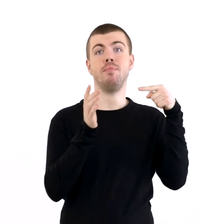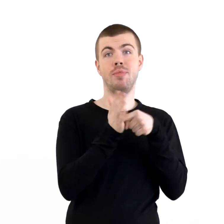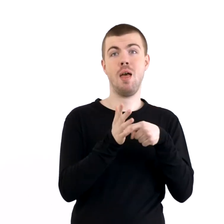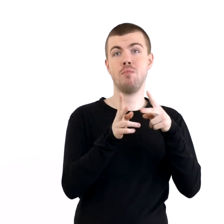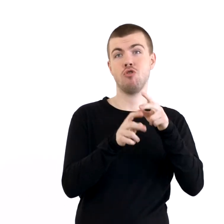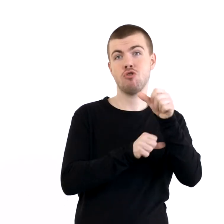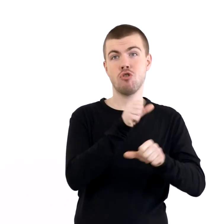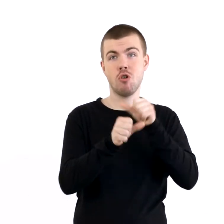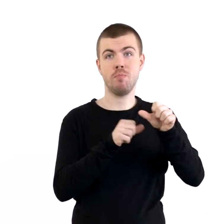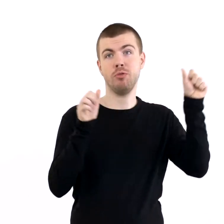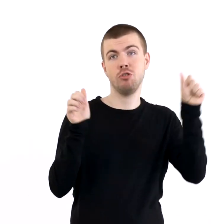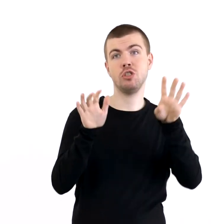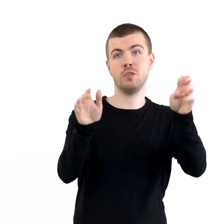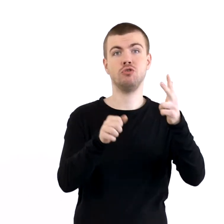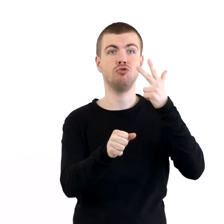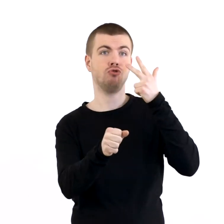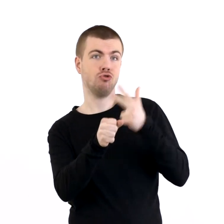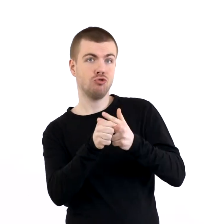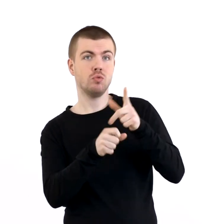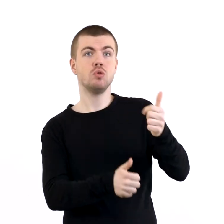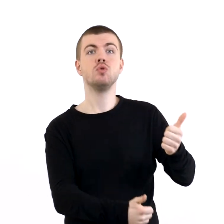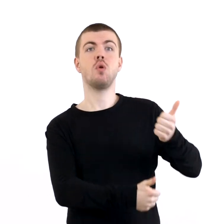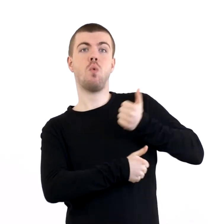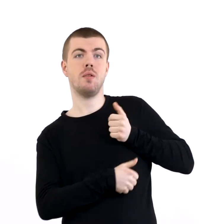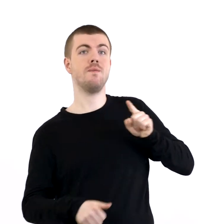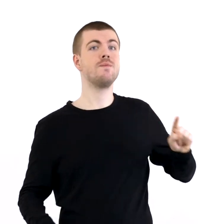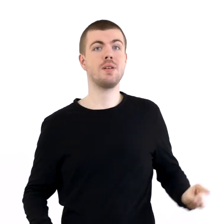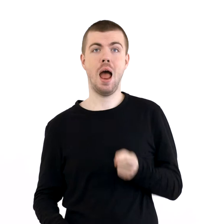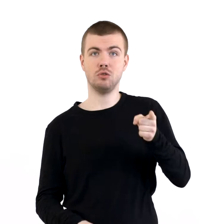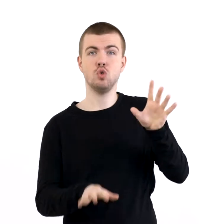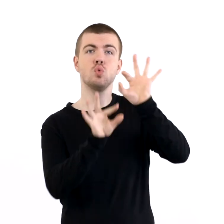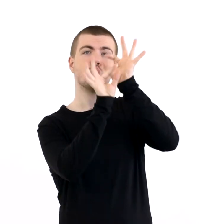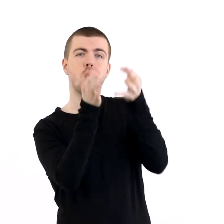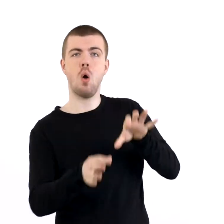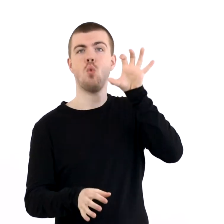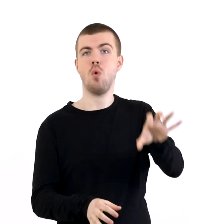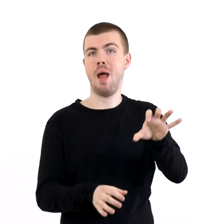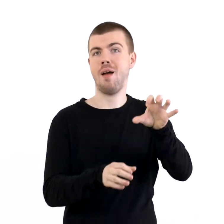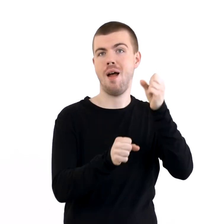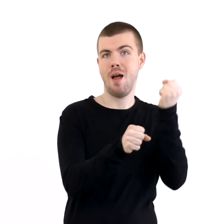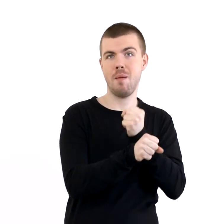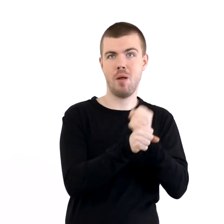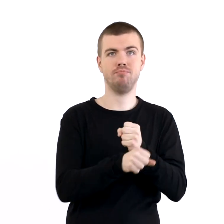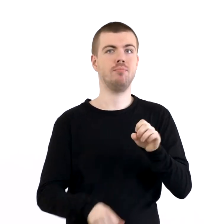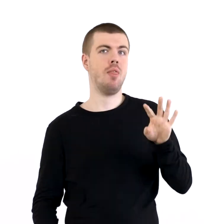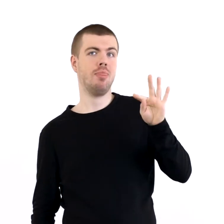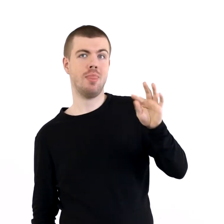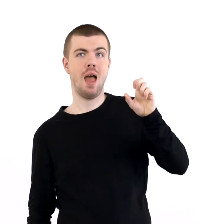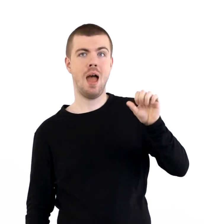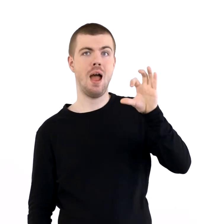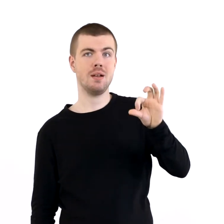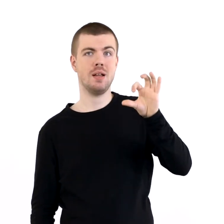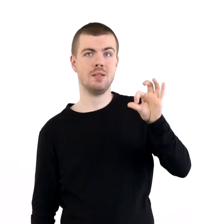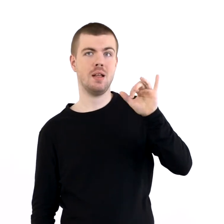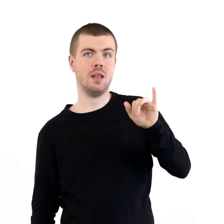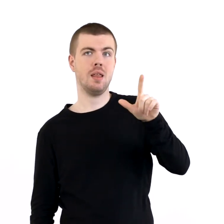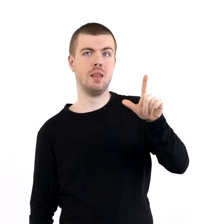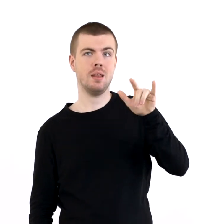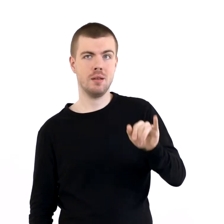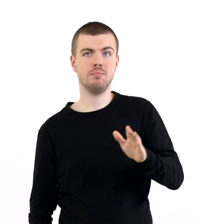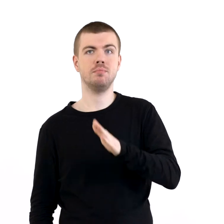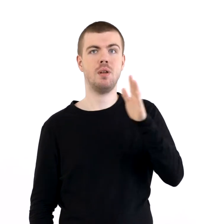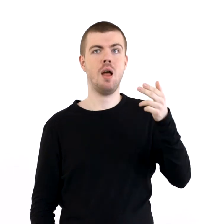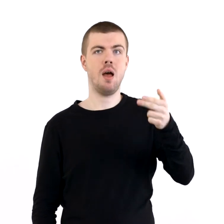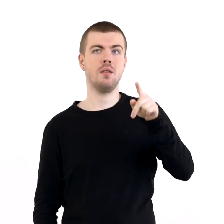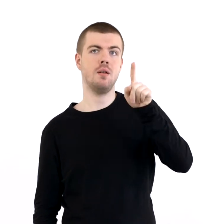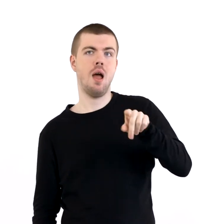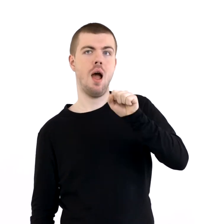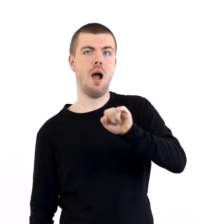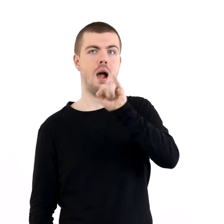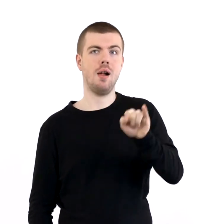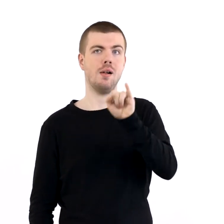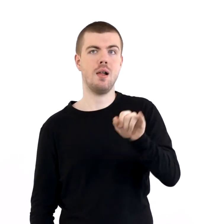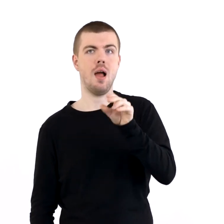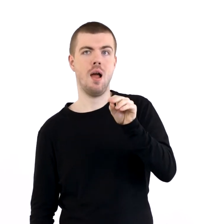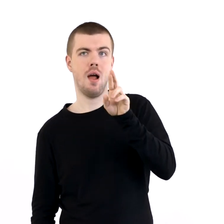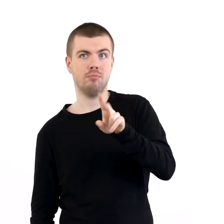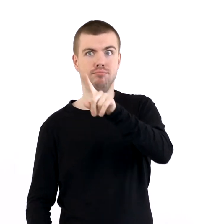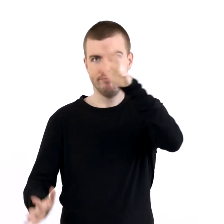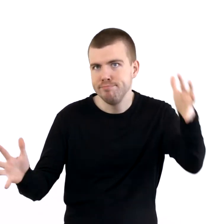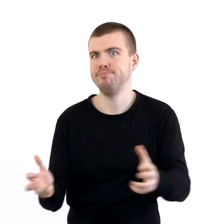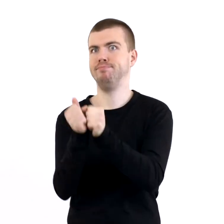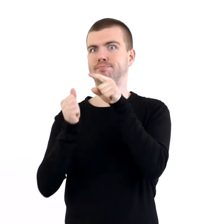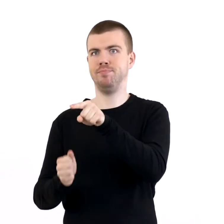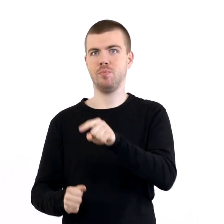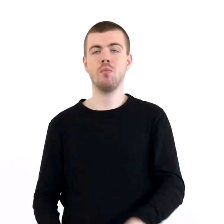Sztuka naskalna Tassili n’Ajjer została odkryta dopiero w latach 30. XX w. przez francuskich żołnierzy.